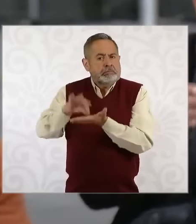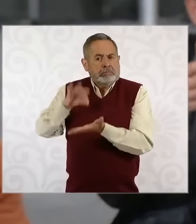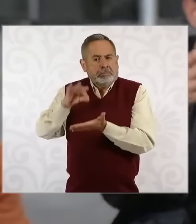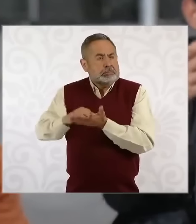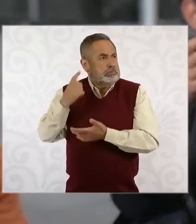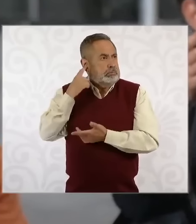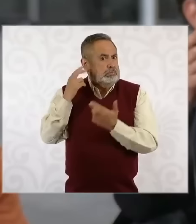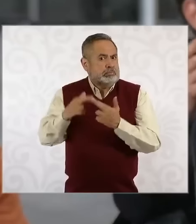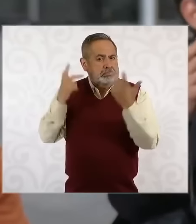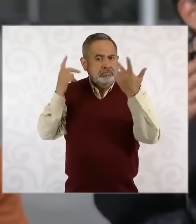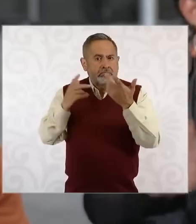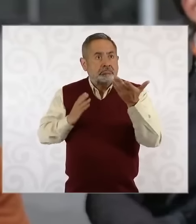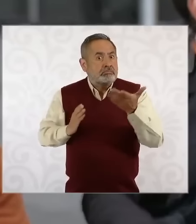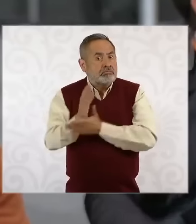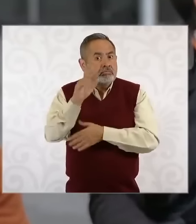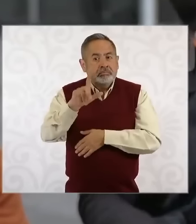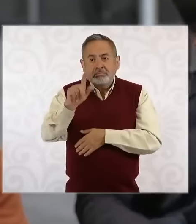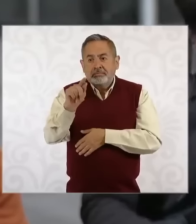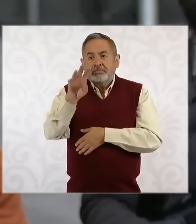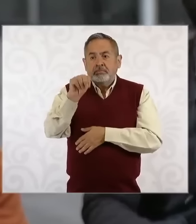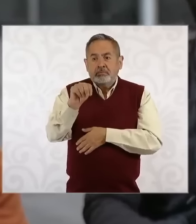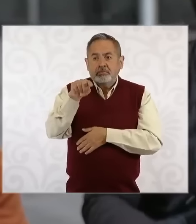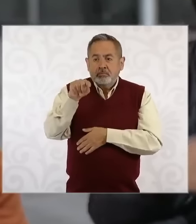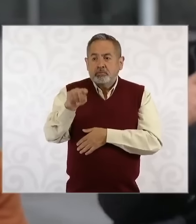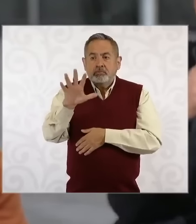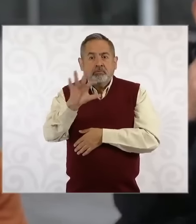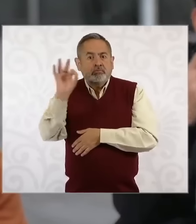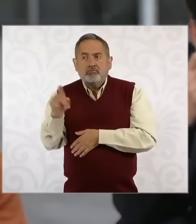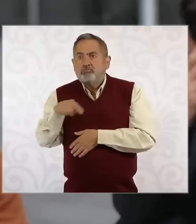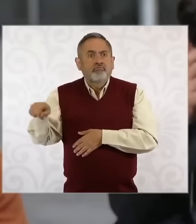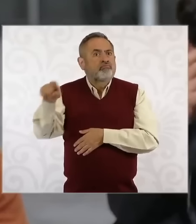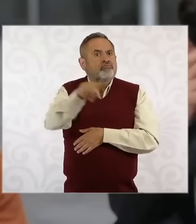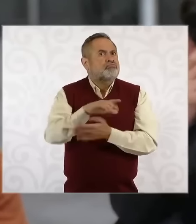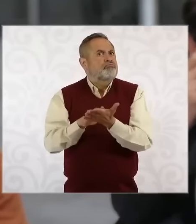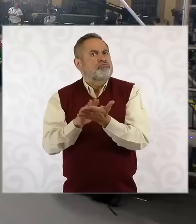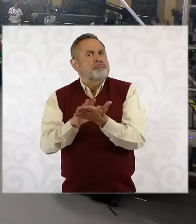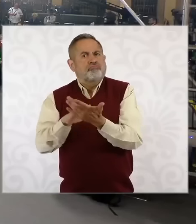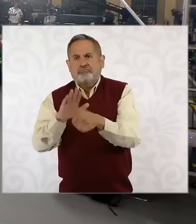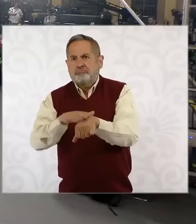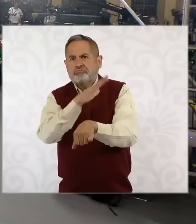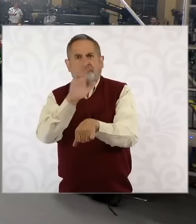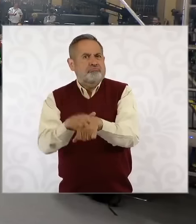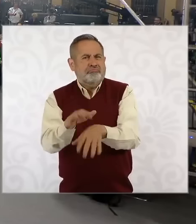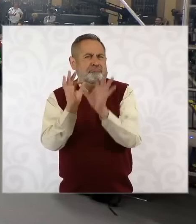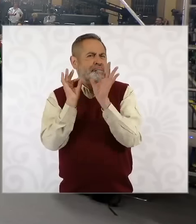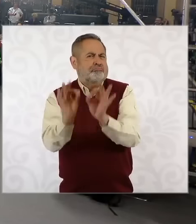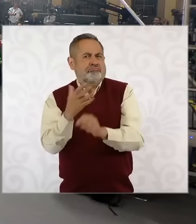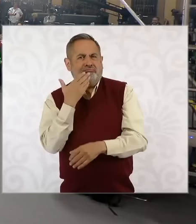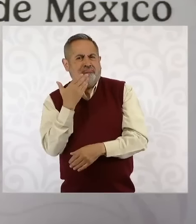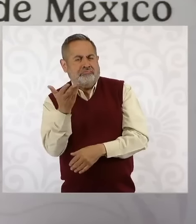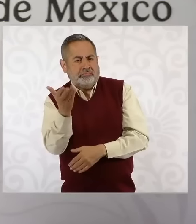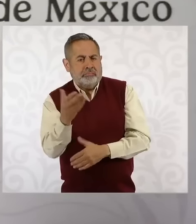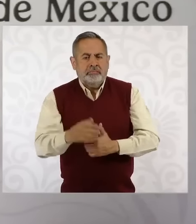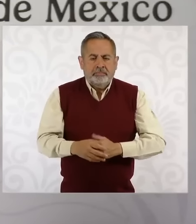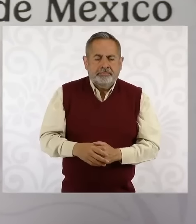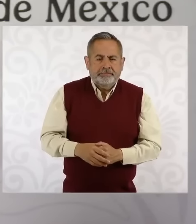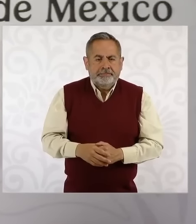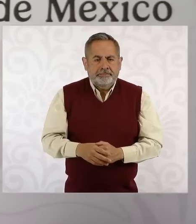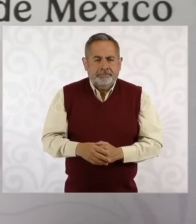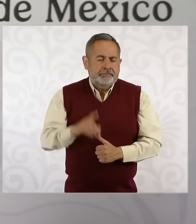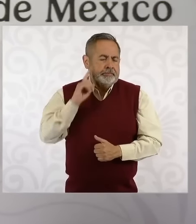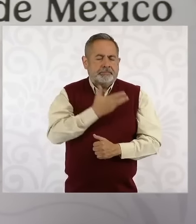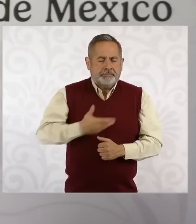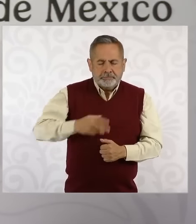al 79.5%. Eh, ¿qué opina usted de esto? Bueno, depende de la encuesta. Lo que sí es que se enojan